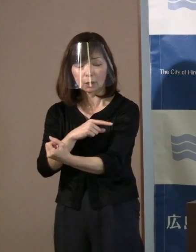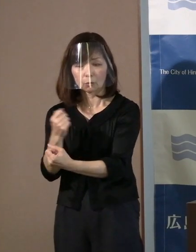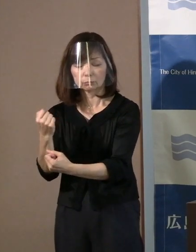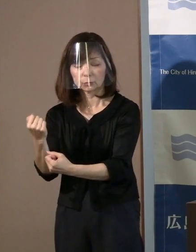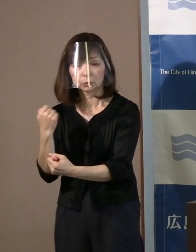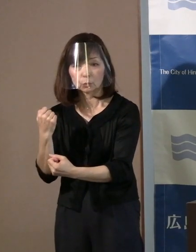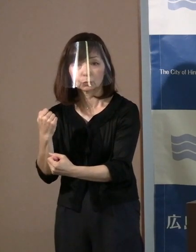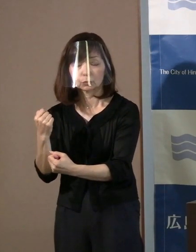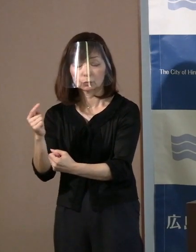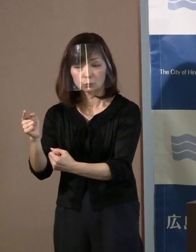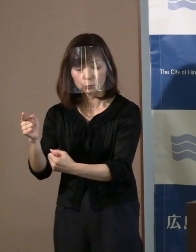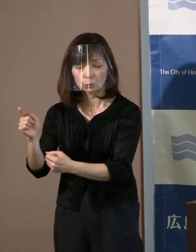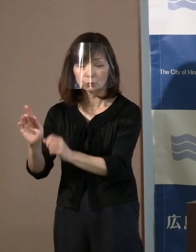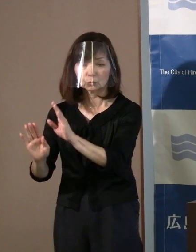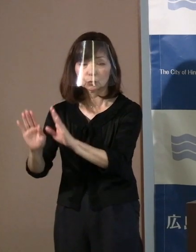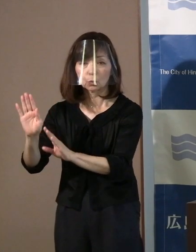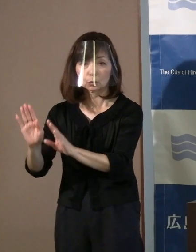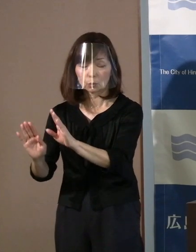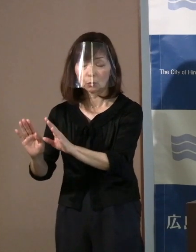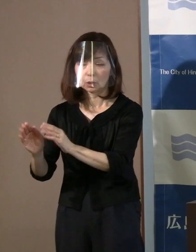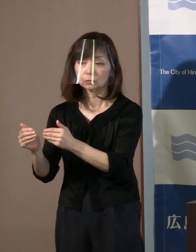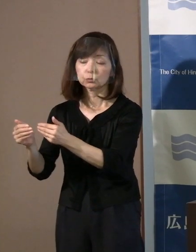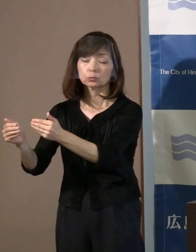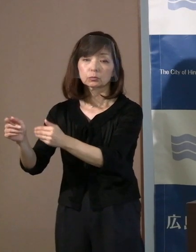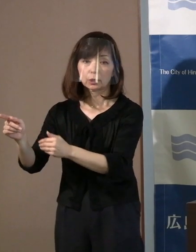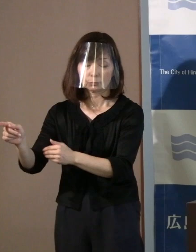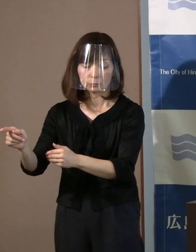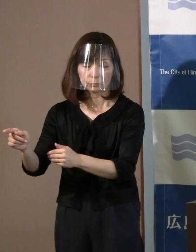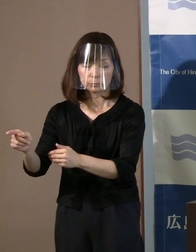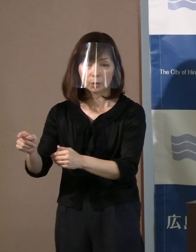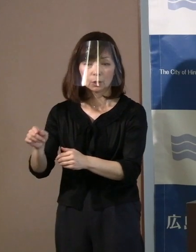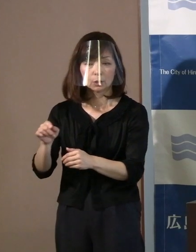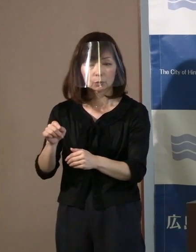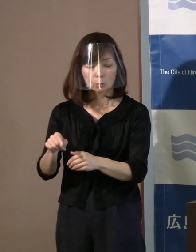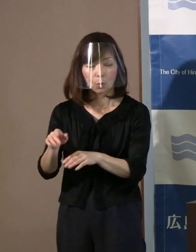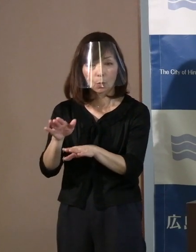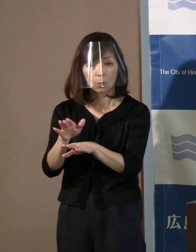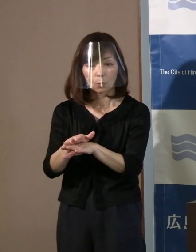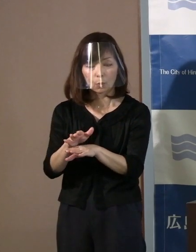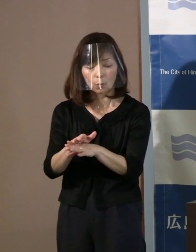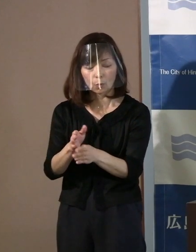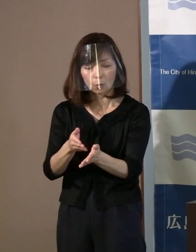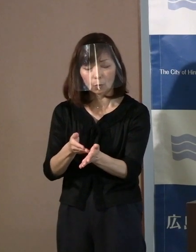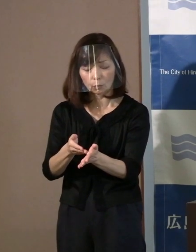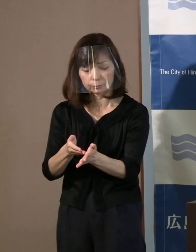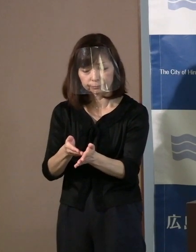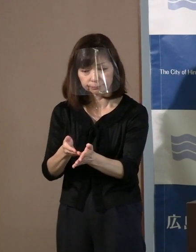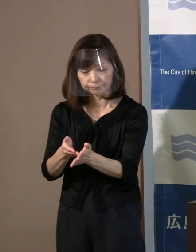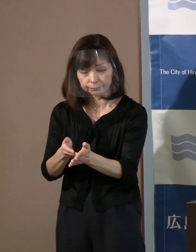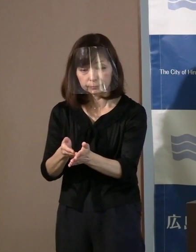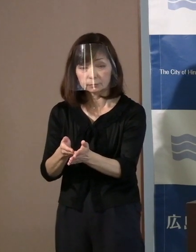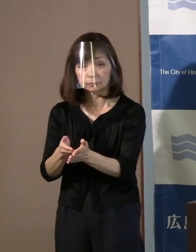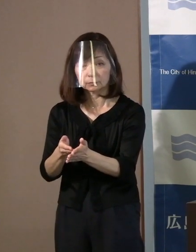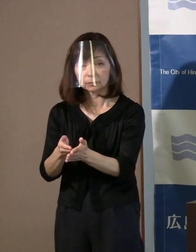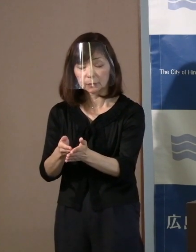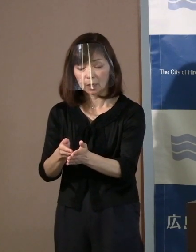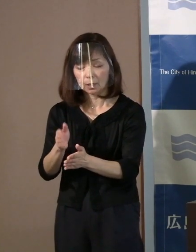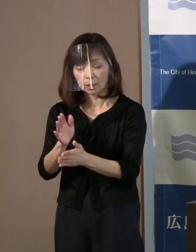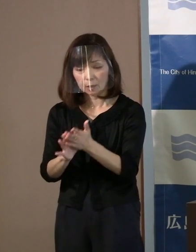その方法論を駆使して どうしたらいいんだということを､ もういっぺん強く言わなければ いかんというふうに思いまして､